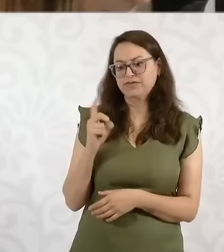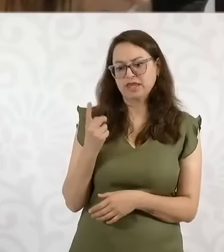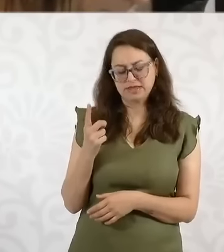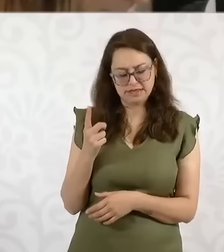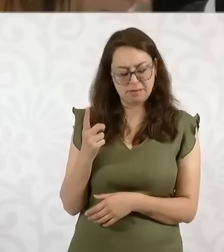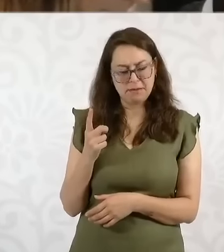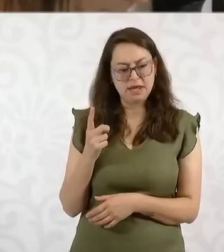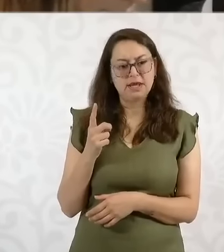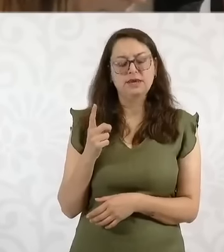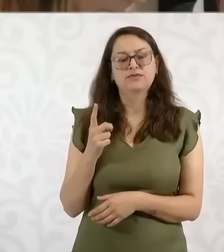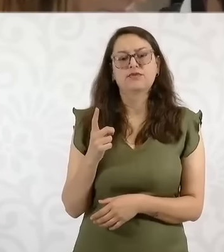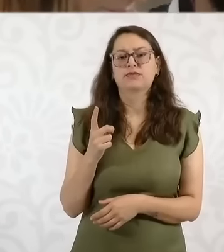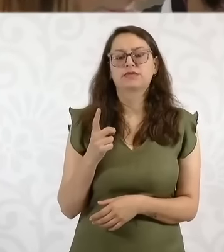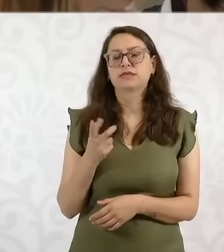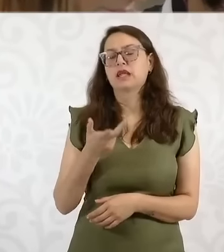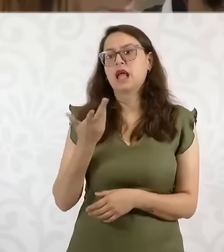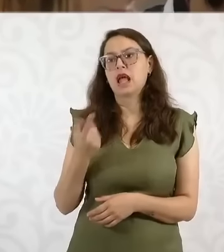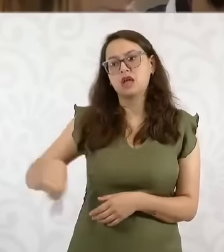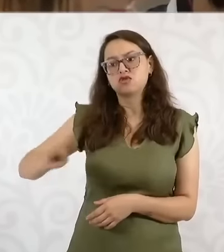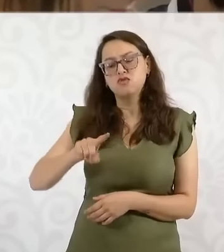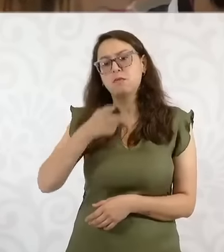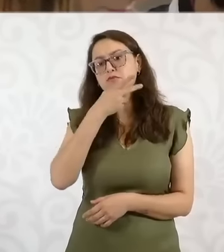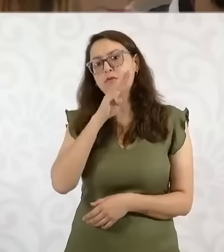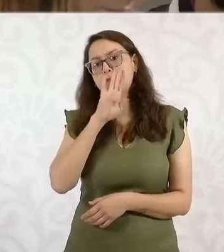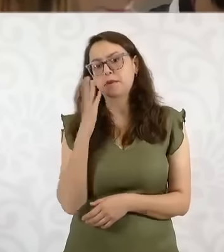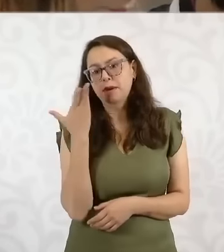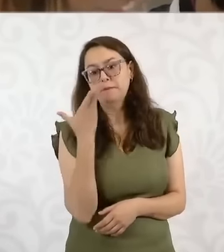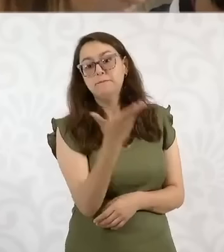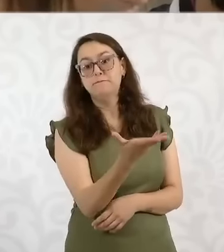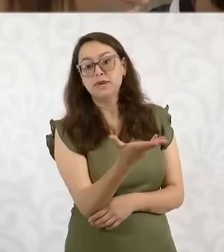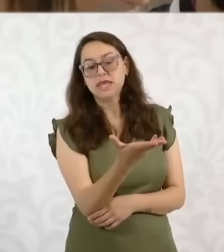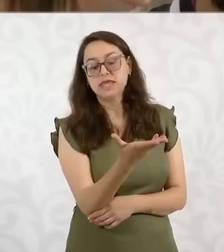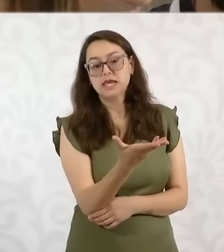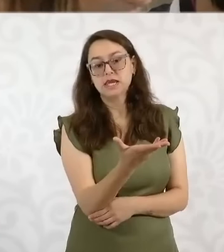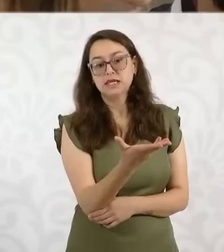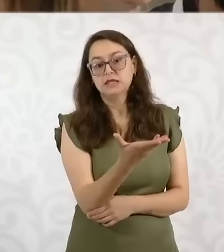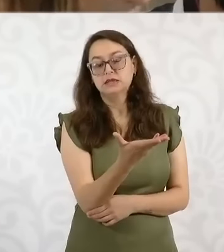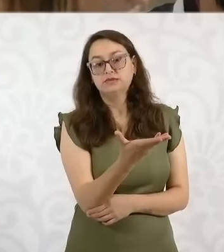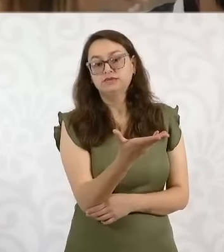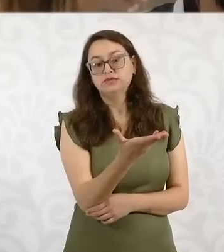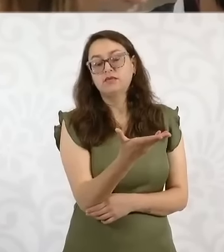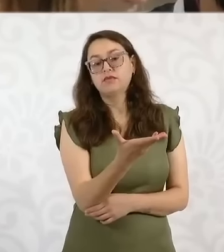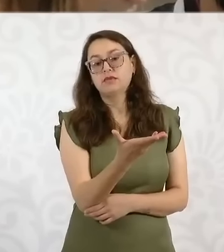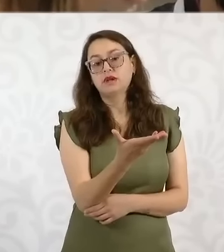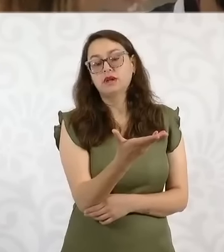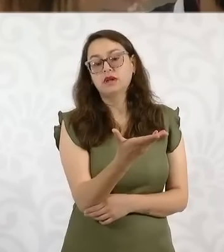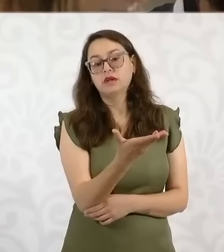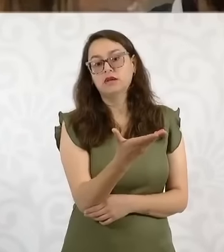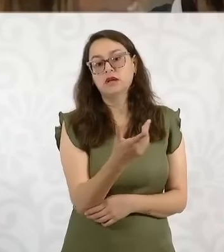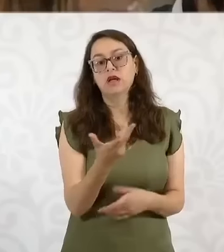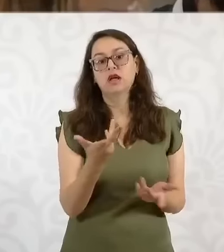solicitan las padres y madres de los normalistas que pudieran retomar el caso, quienes fueron en su